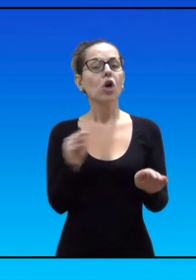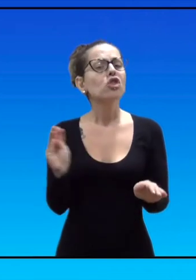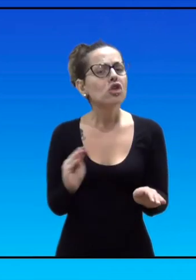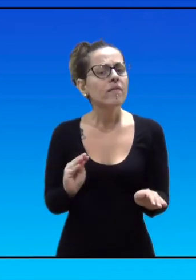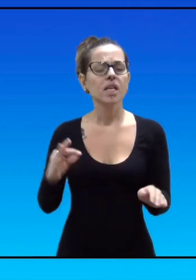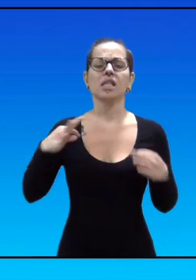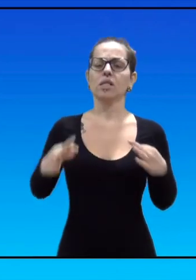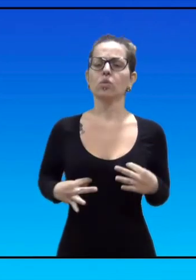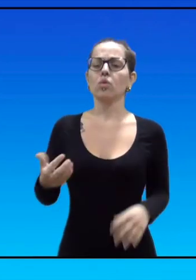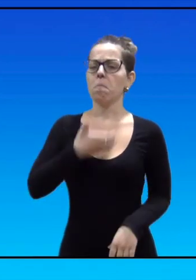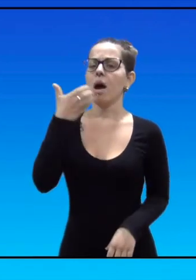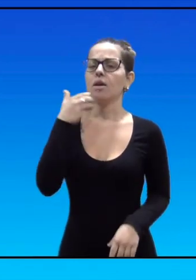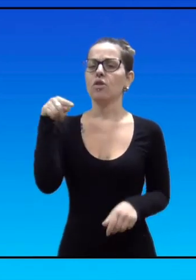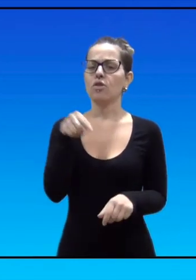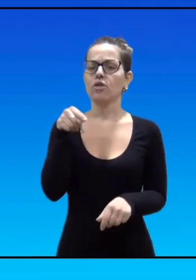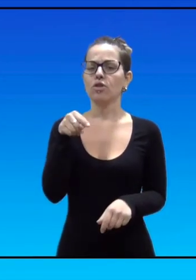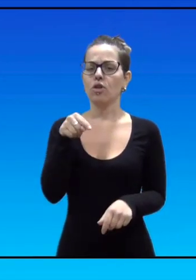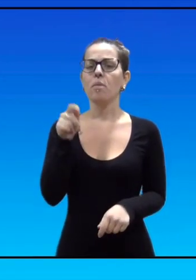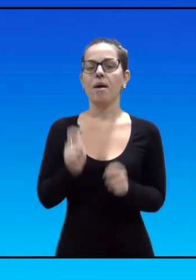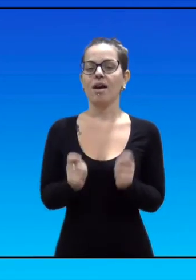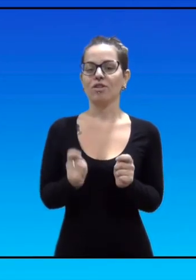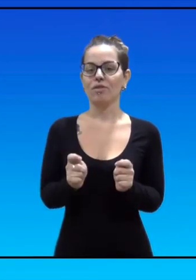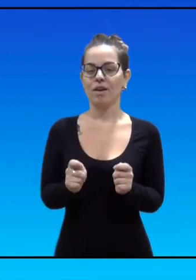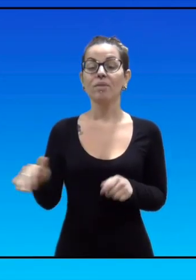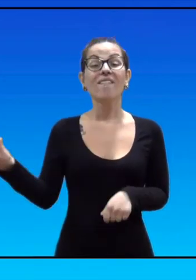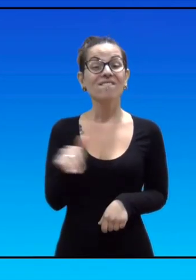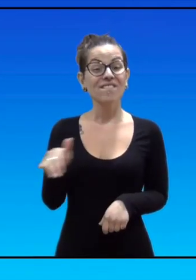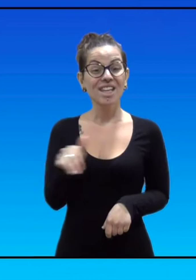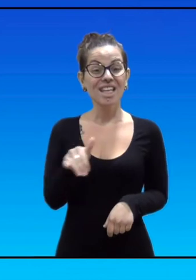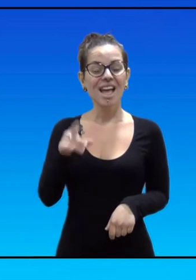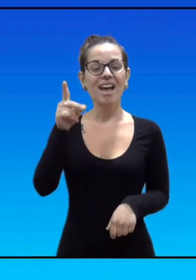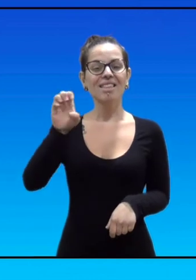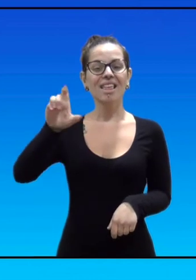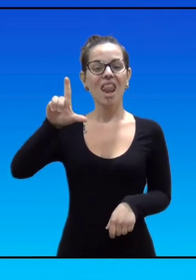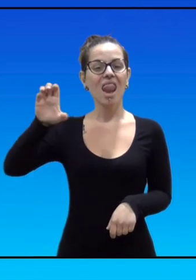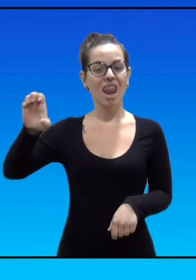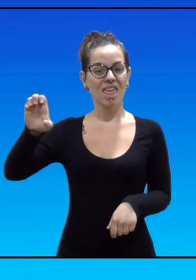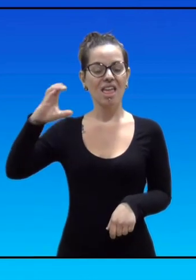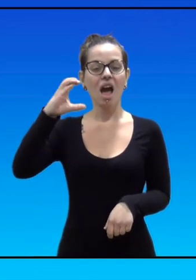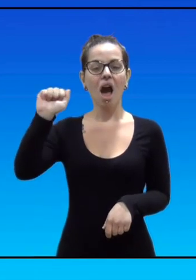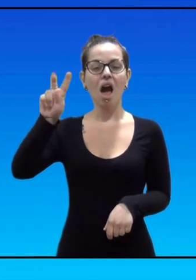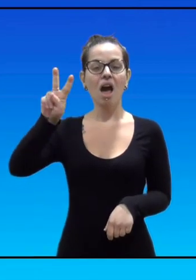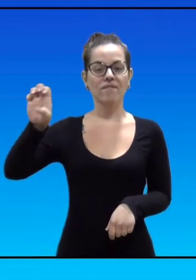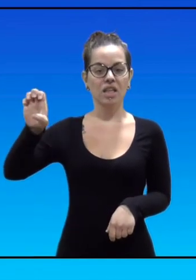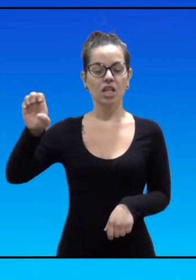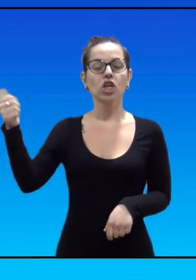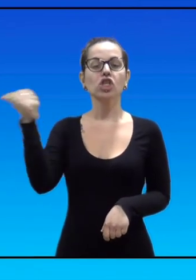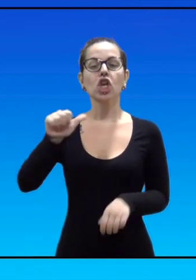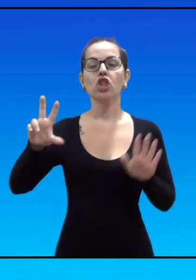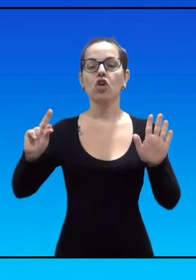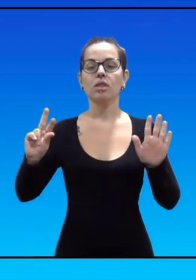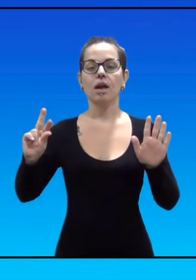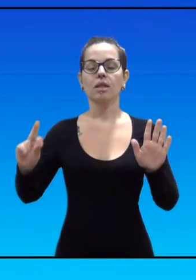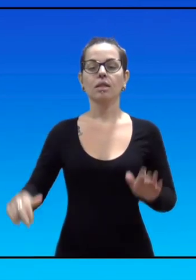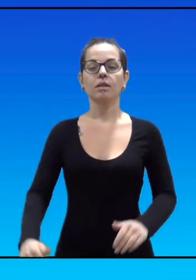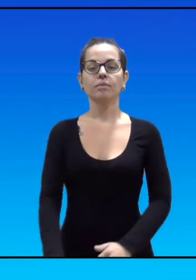che si svolgerà presso la nostra scuola, a Padova, Via delle Cave 180.